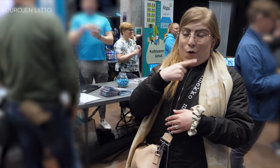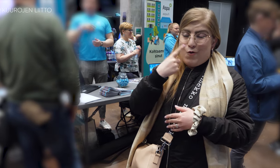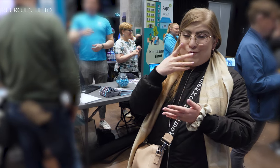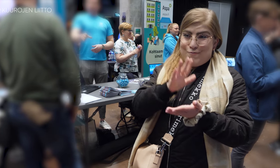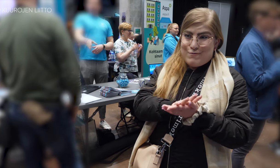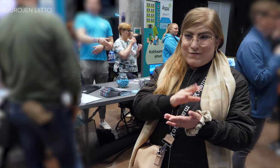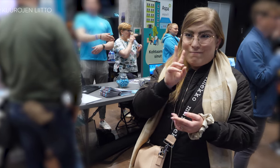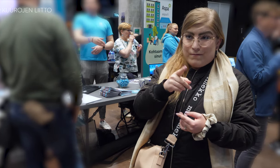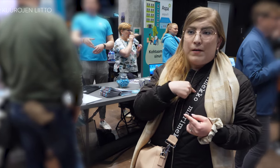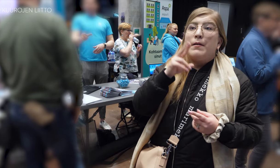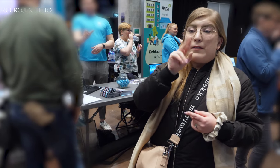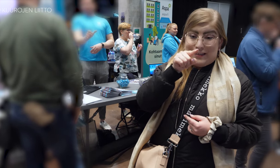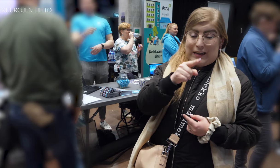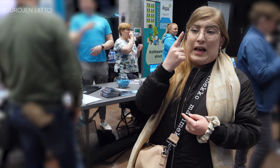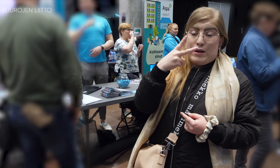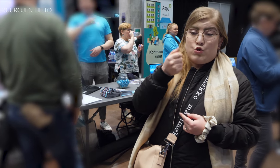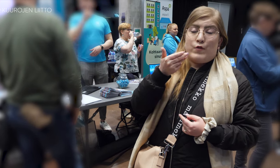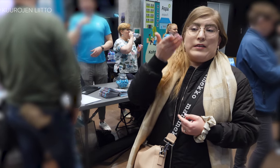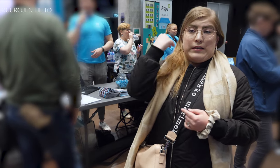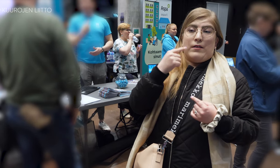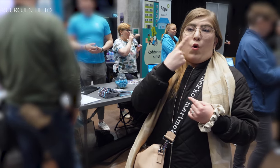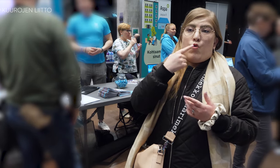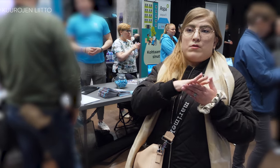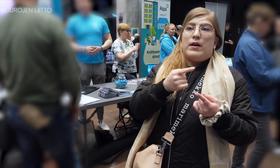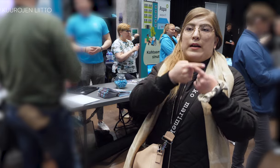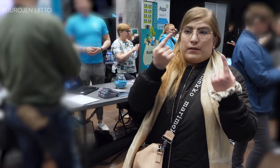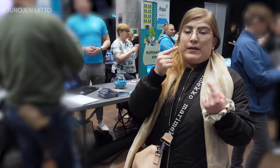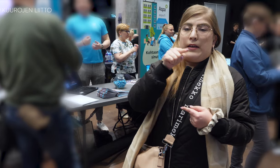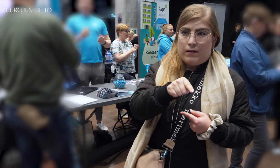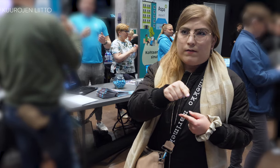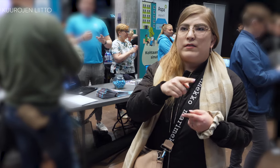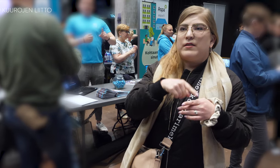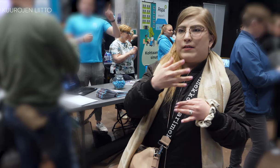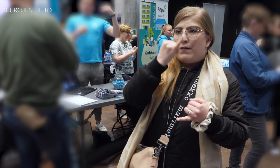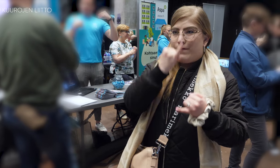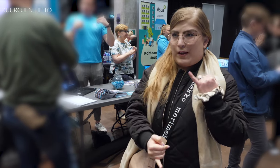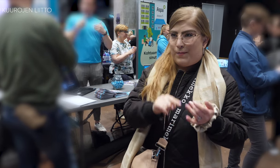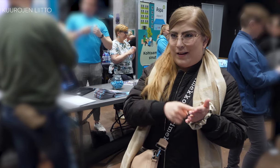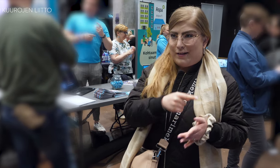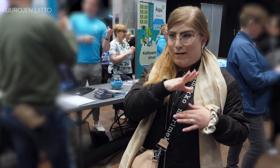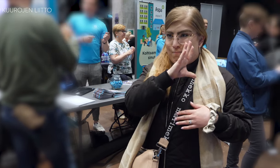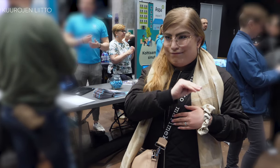Olin Oulussa sekä ensimmäistä että viimeistä kertaa kulttuuripäivillä.